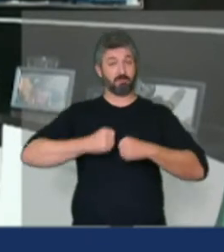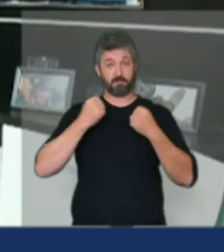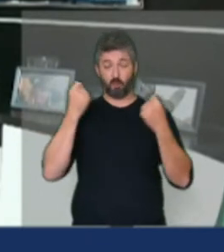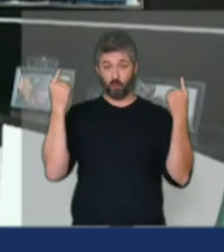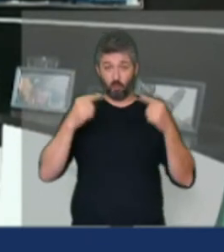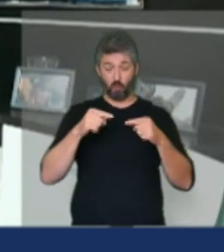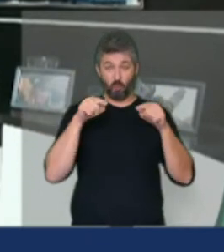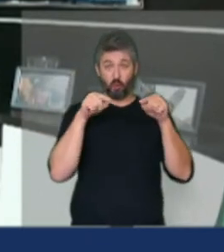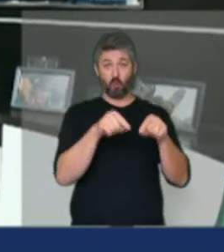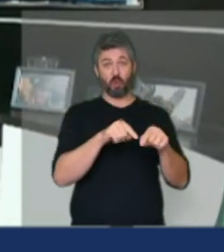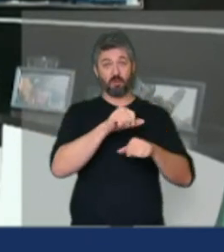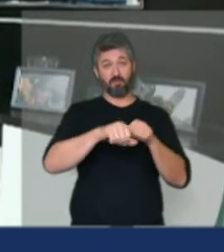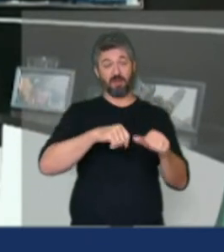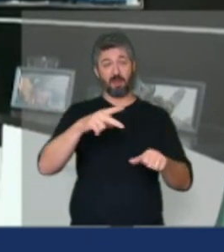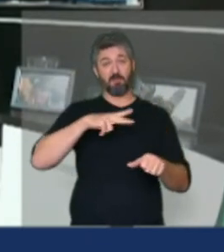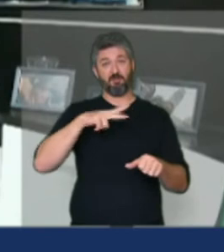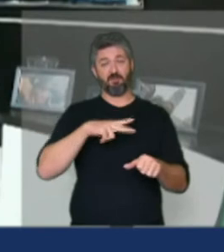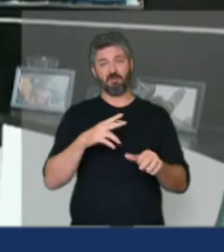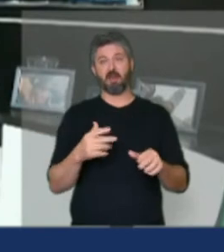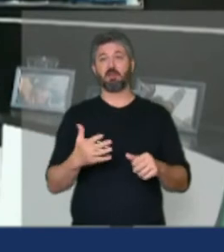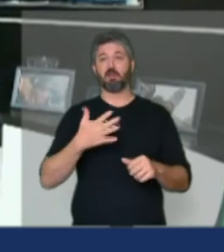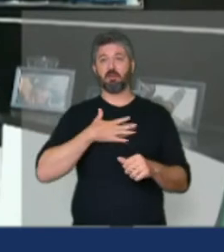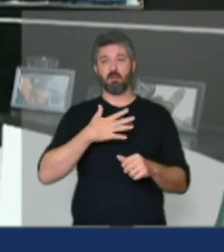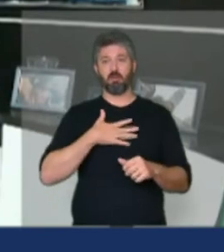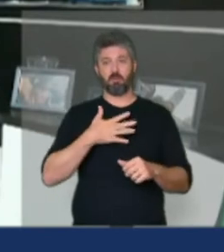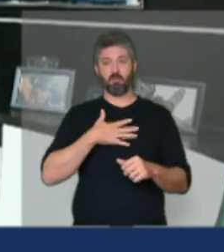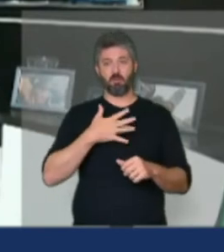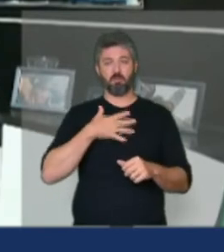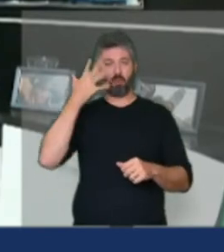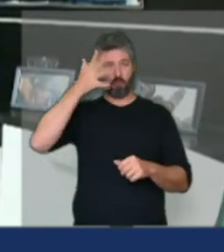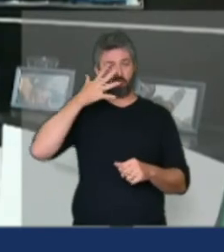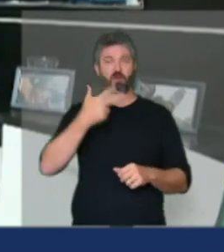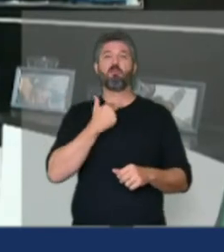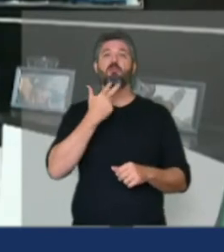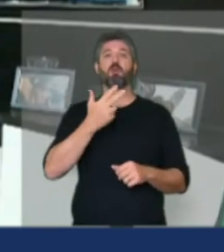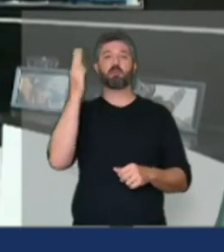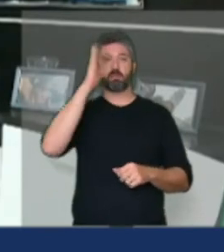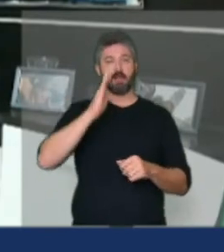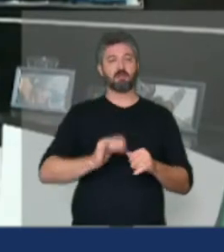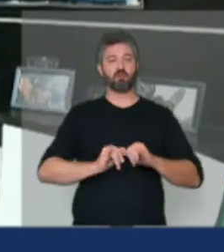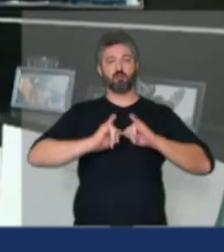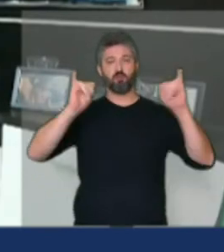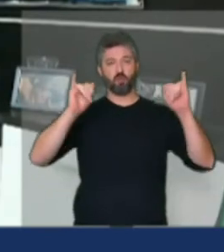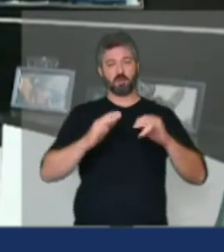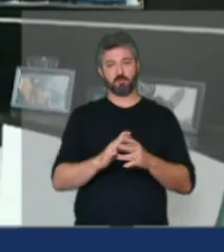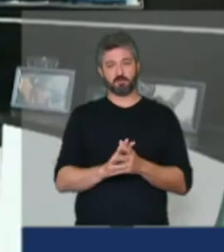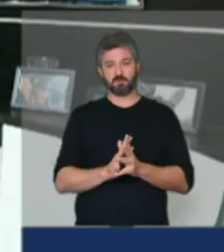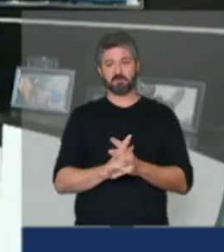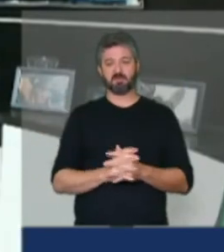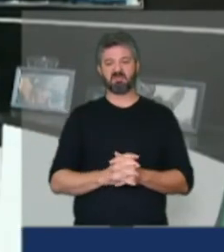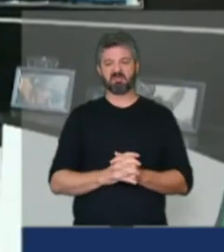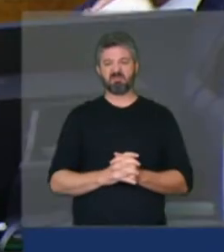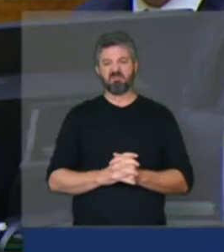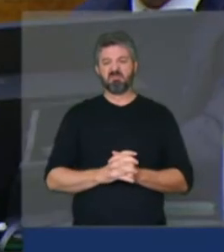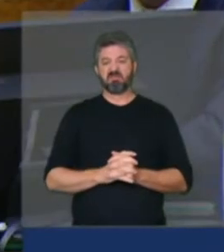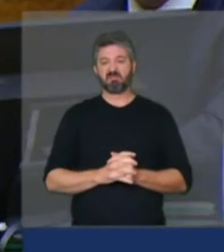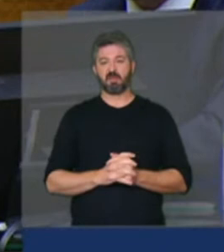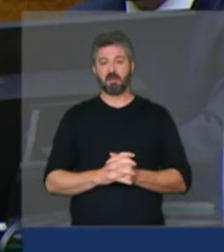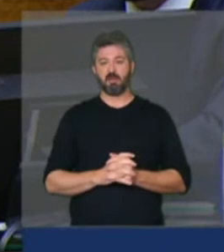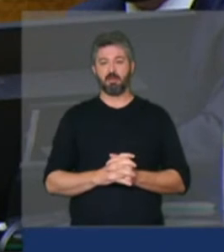QUE O MEU PRONUNCIAMENTO SEJA REPERCUTIDO PELA VOZ DO BRASIL. -- [PRESIDENTE]: OK DEPUTADO FÁBIO TRAD, E AGORA